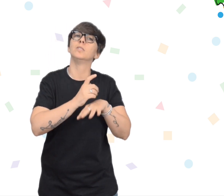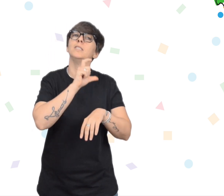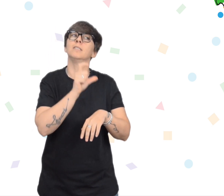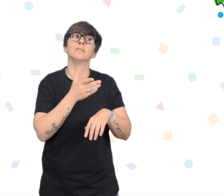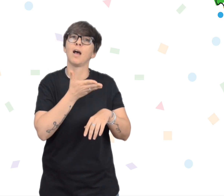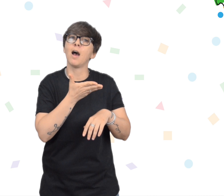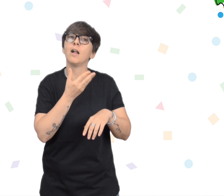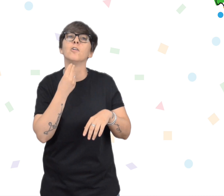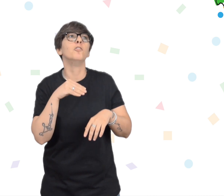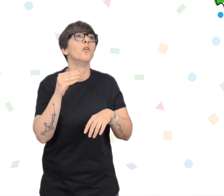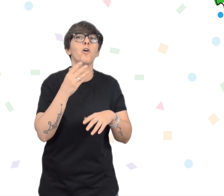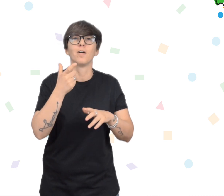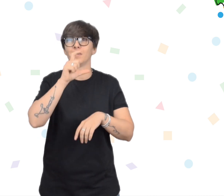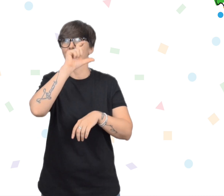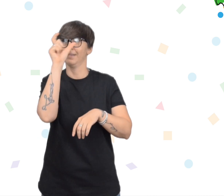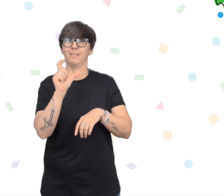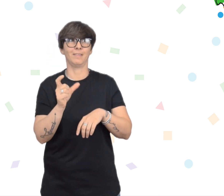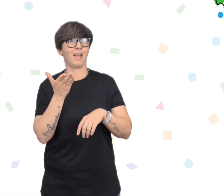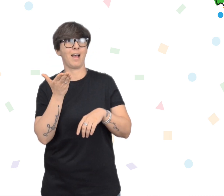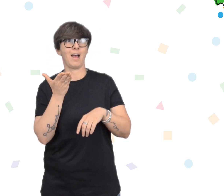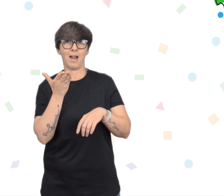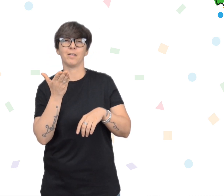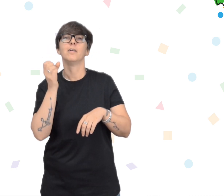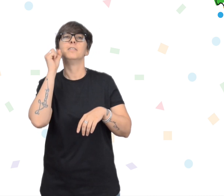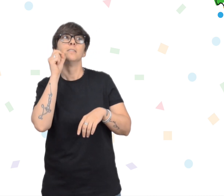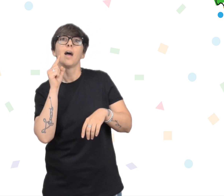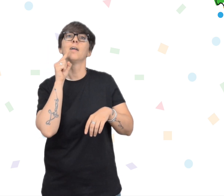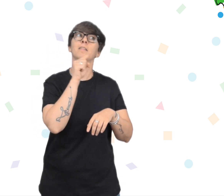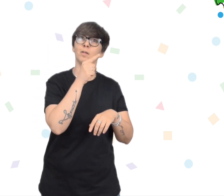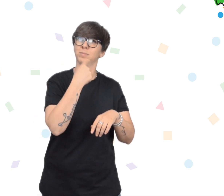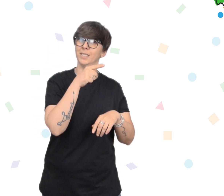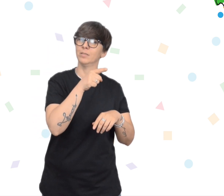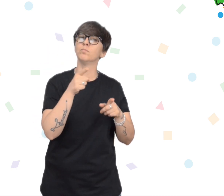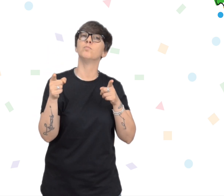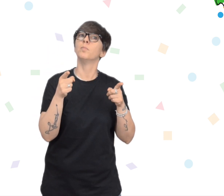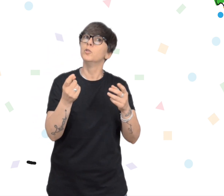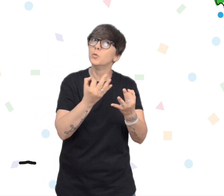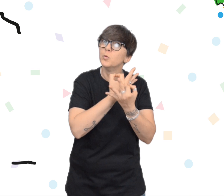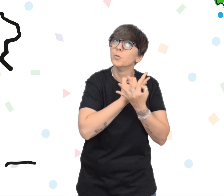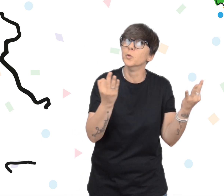capita proprio al momento e al posto giusto!